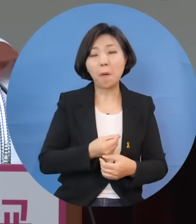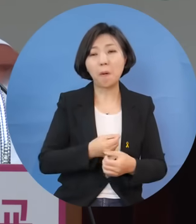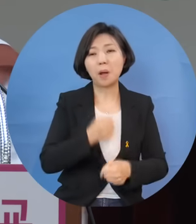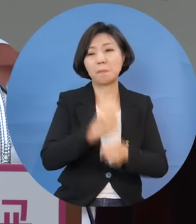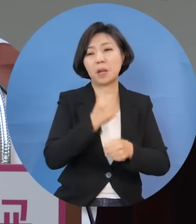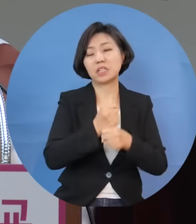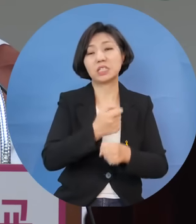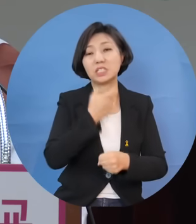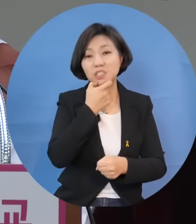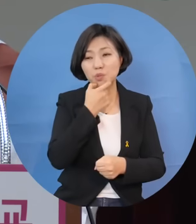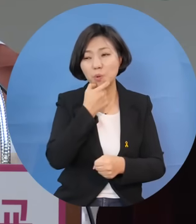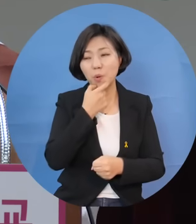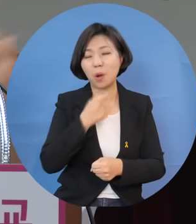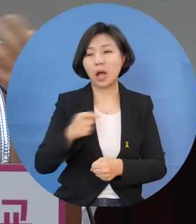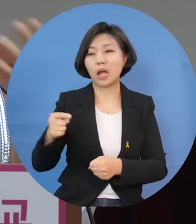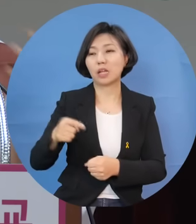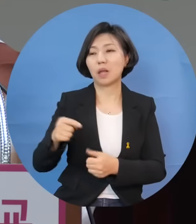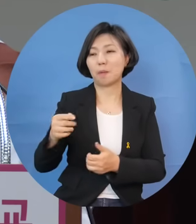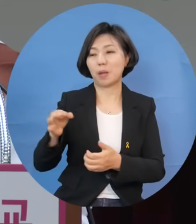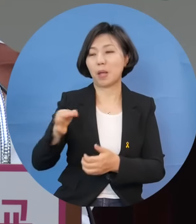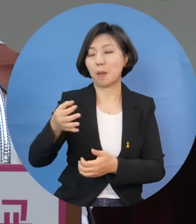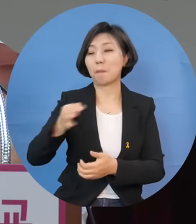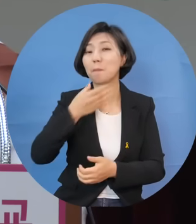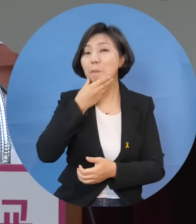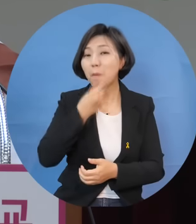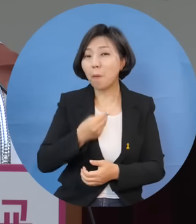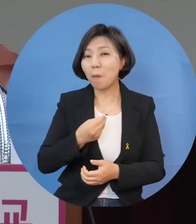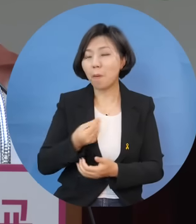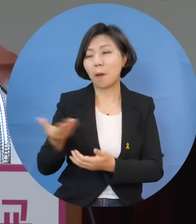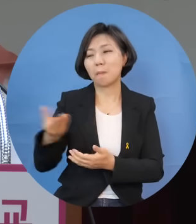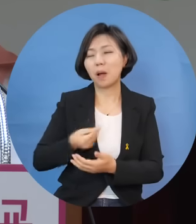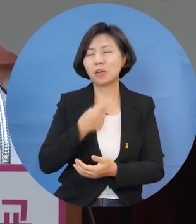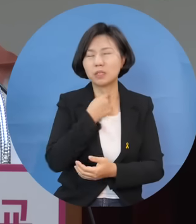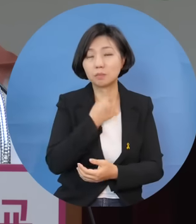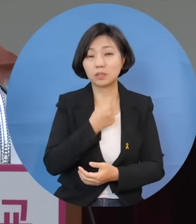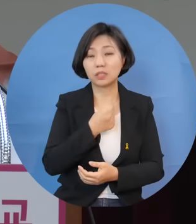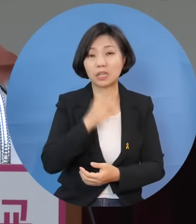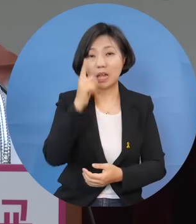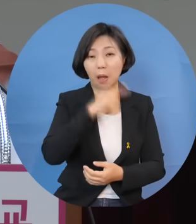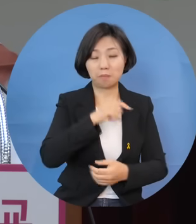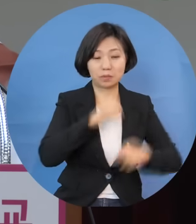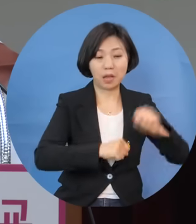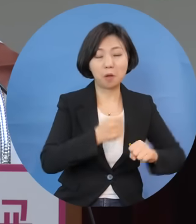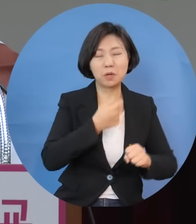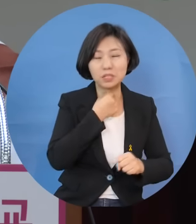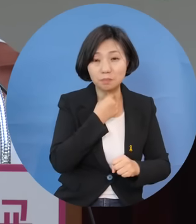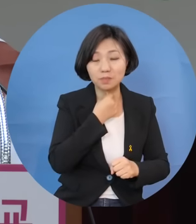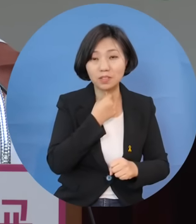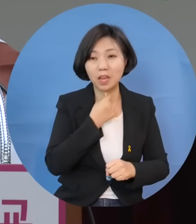나쁜 짓은 하고 싶지만 벌은 받기 싫고, 심보가 더럽나, 안 더럽나? (청중 웃음) "심보가 더럽다"